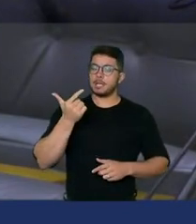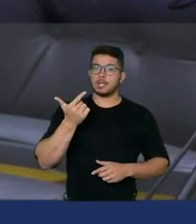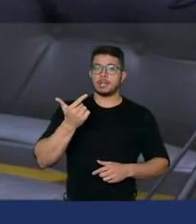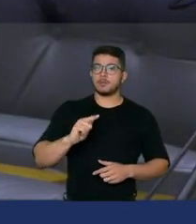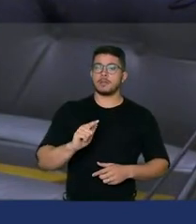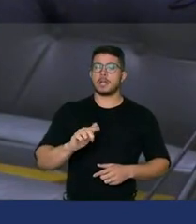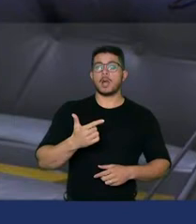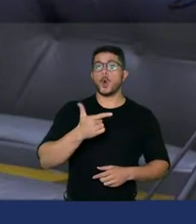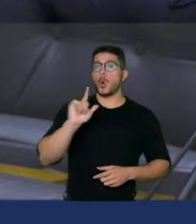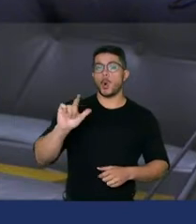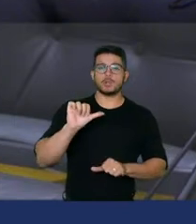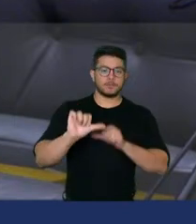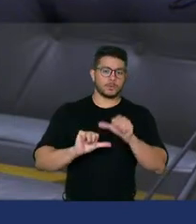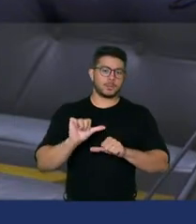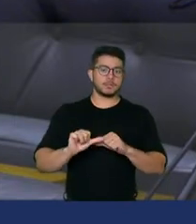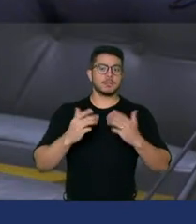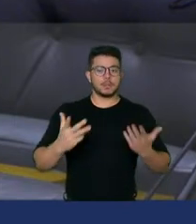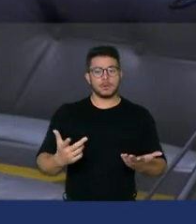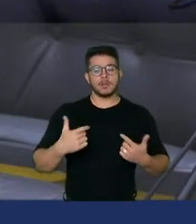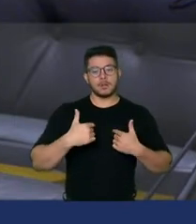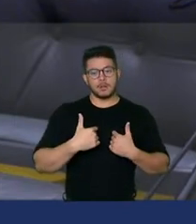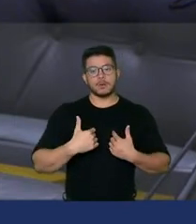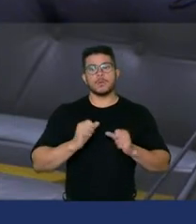CONFIANDO NO RELATOR, É HOMEM ENTENDIDO, ESPERO QUE NÃO HAJA ALTERAÇÕES QUE TERIA SURPRESAS, EU MANTENHO A MINHA